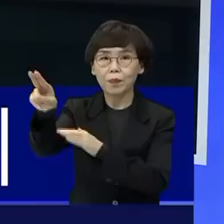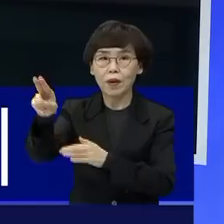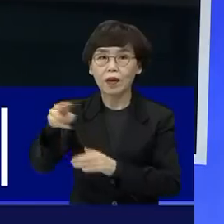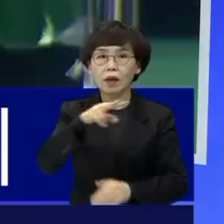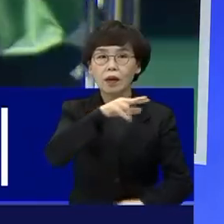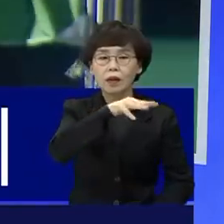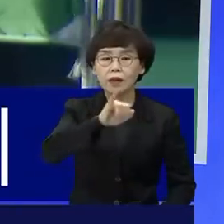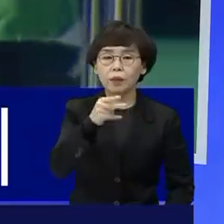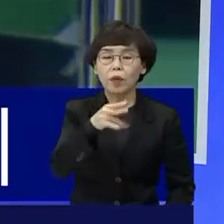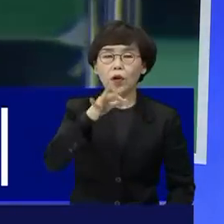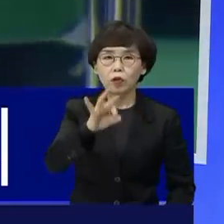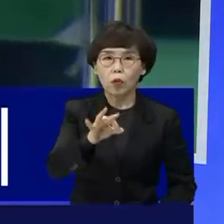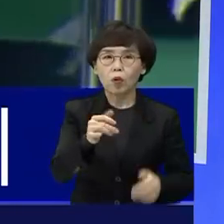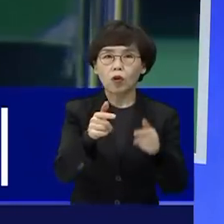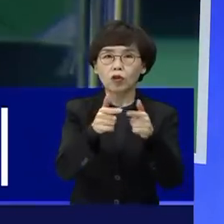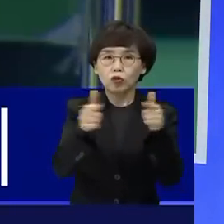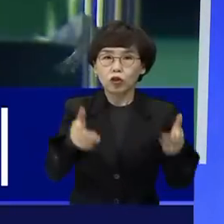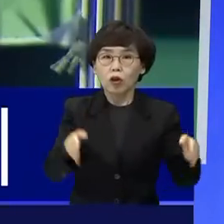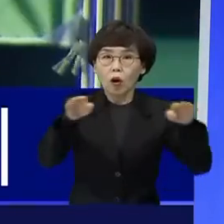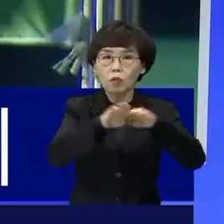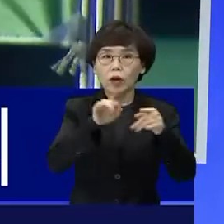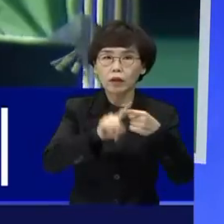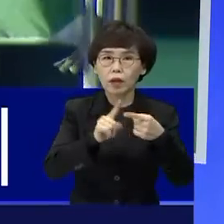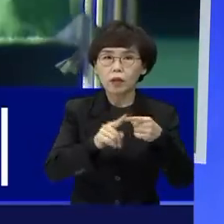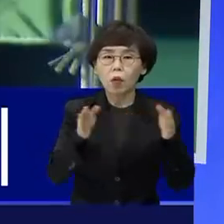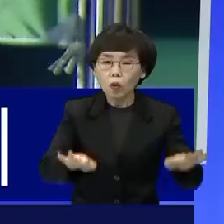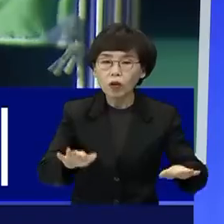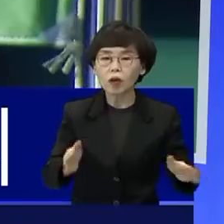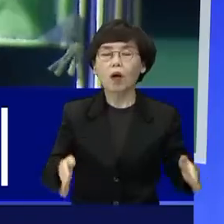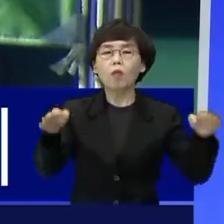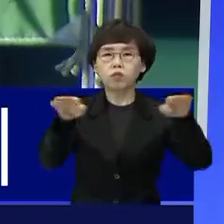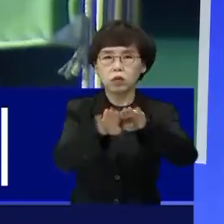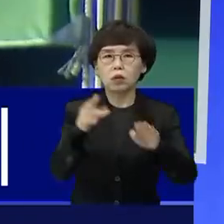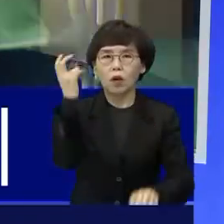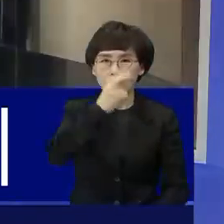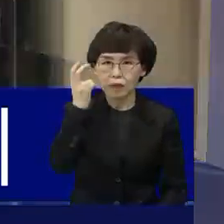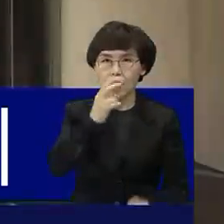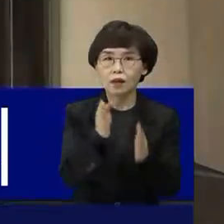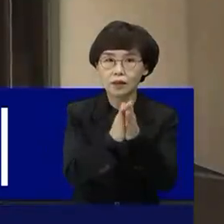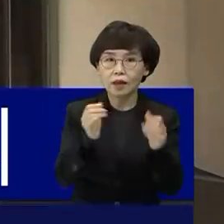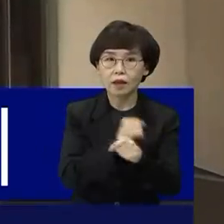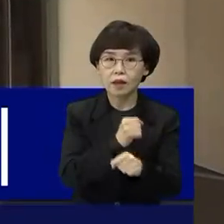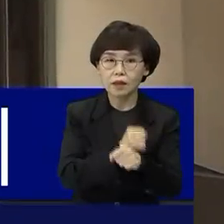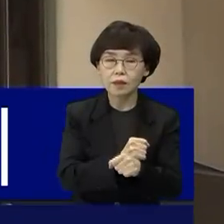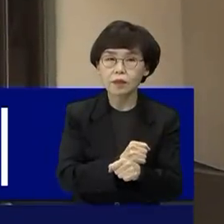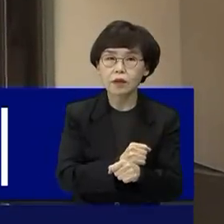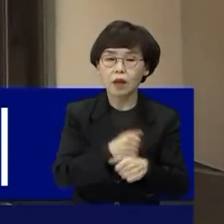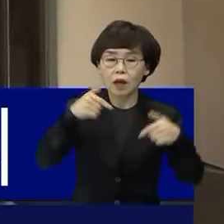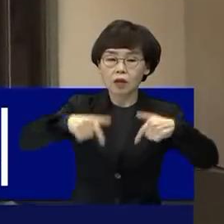치평동의 6층 건물에 대해서 오늘 건물 강도 검사를 실시했습니다. 서구는 비파괴검사 방법을 활용해 건물